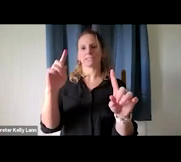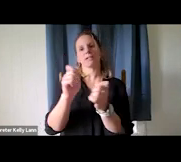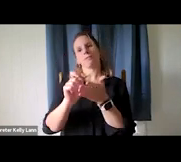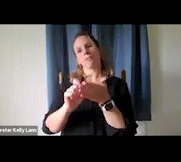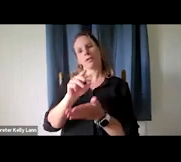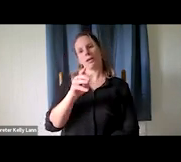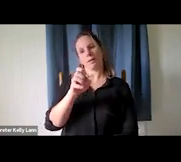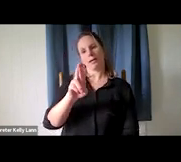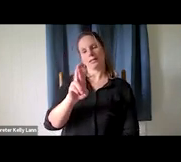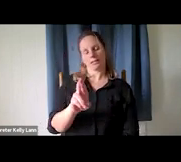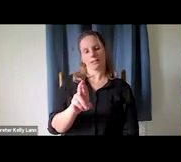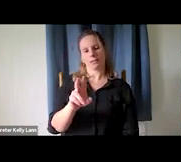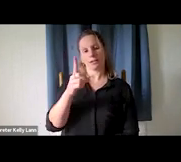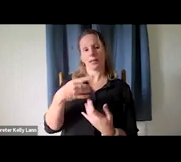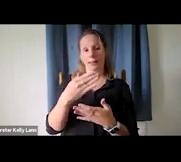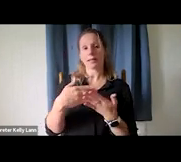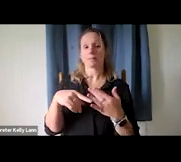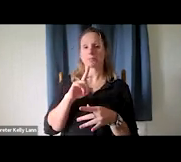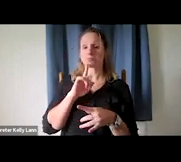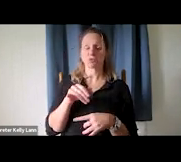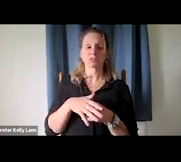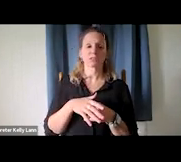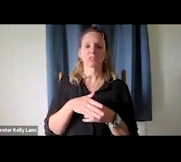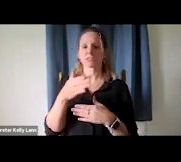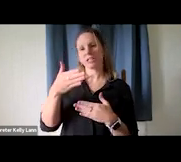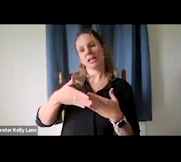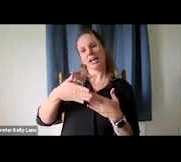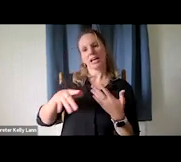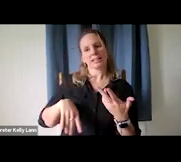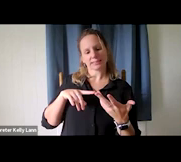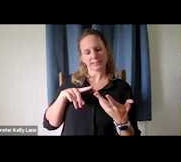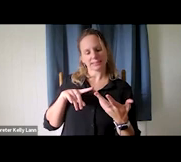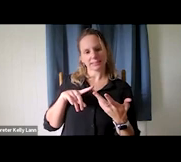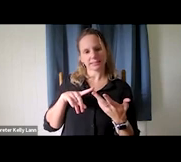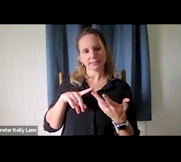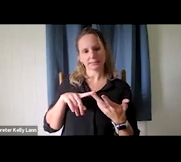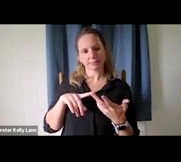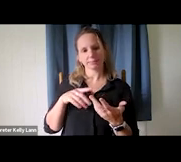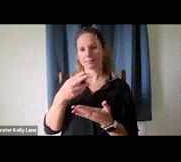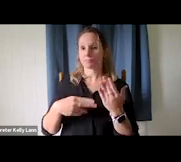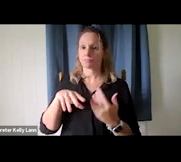sobre todo en este sector. Y para finalizar el seminario estará Ashley Aragon,